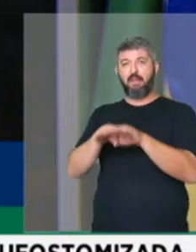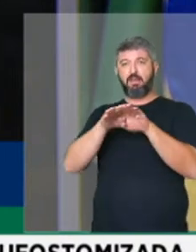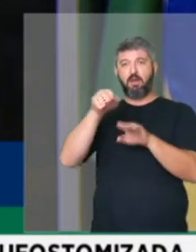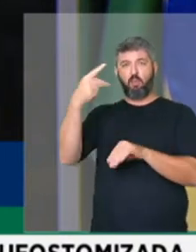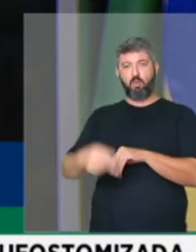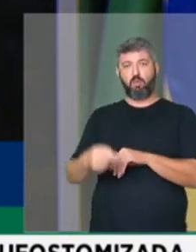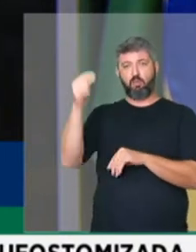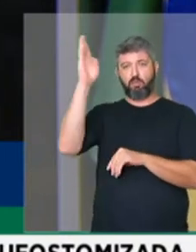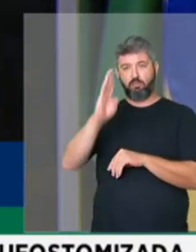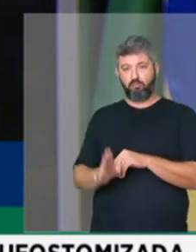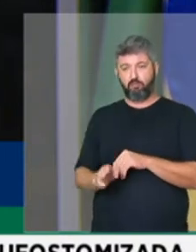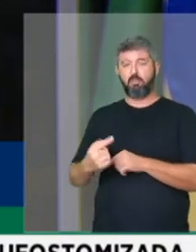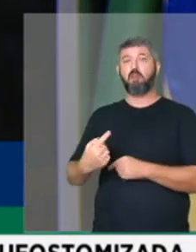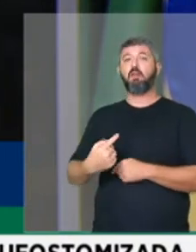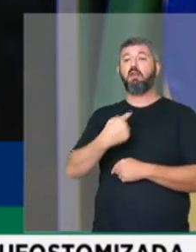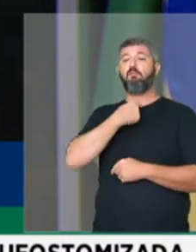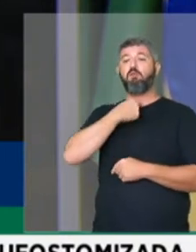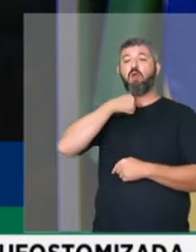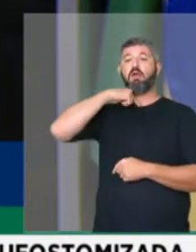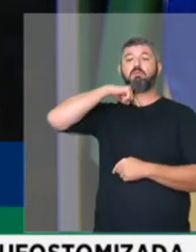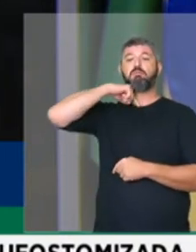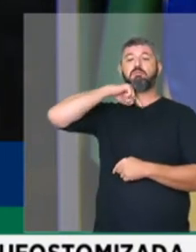NESSE PROCESSO SÃO NECESSÁRIOS VÁRIOS CUIDADOS. EM RAZÃO DISSO, EM 2017 UM